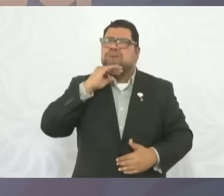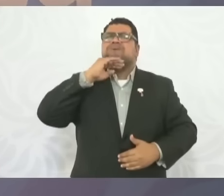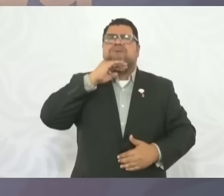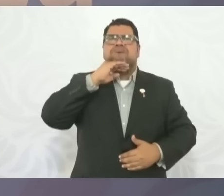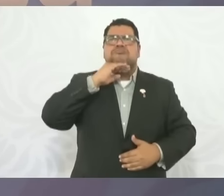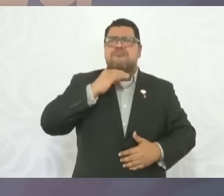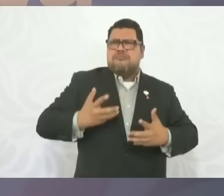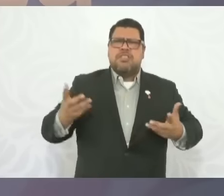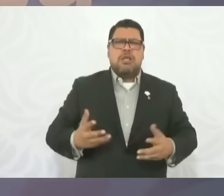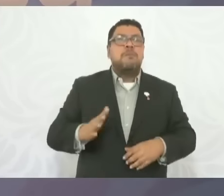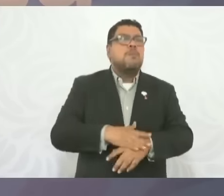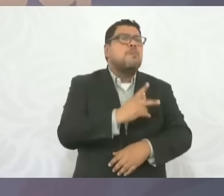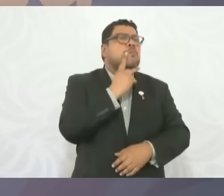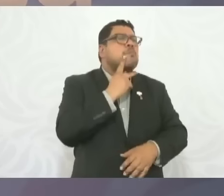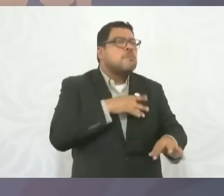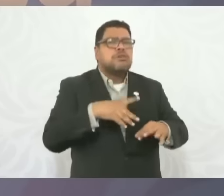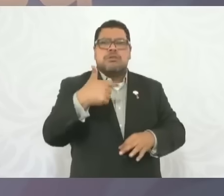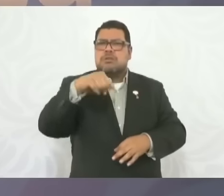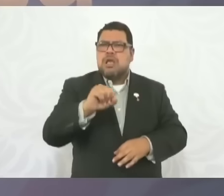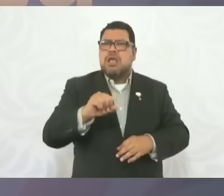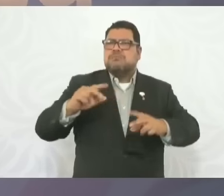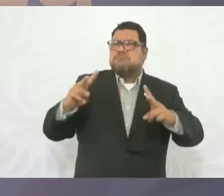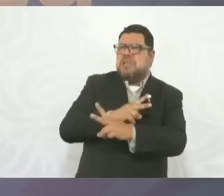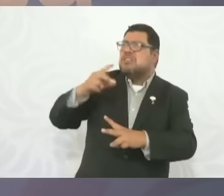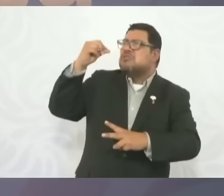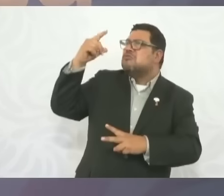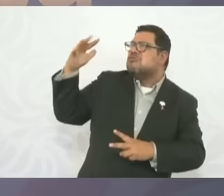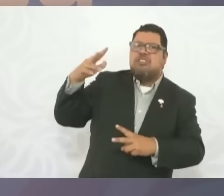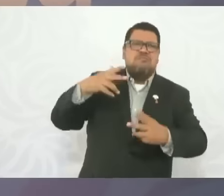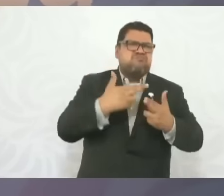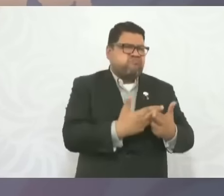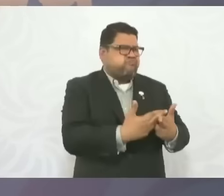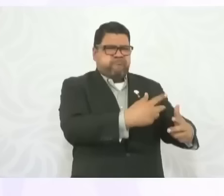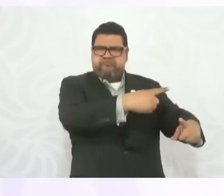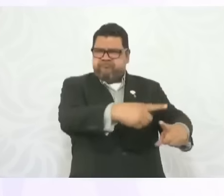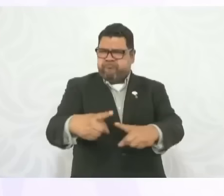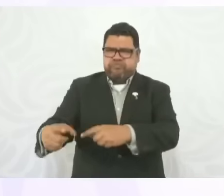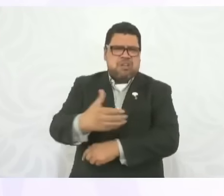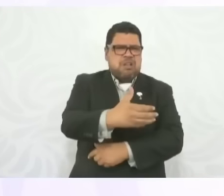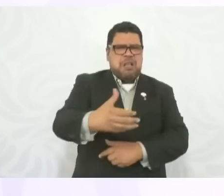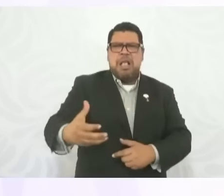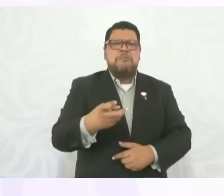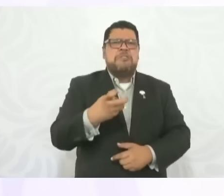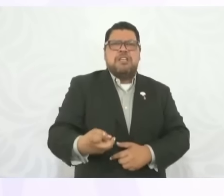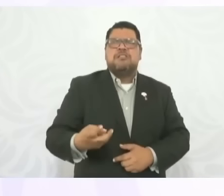porque el petróleo, el gas, el viento, el sol y la riqueza de nuestra tierra tienen un solo dueño